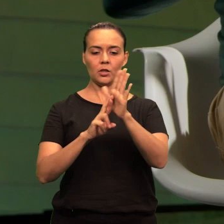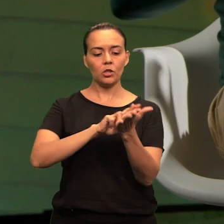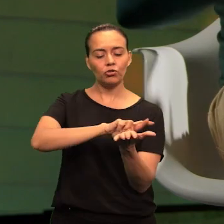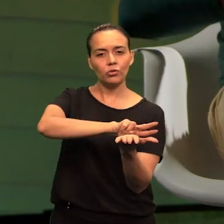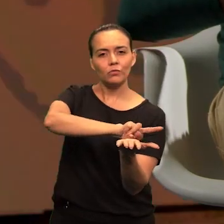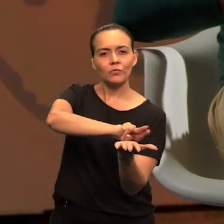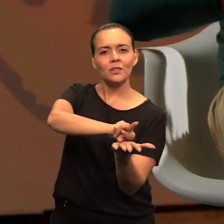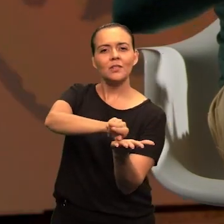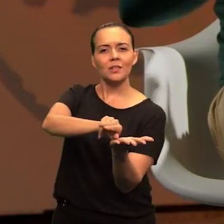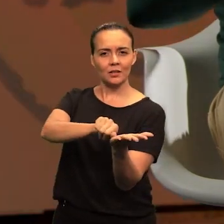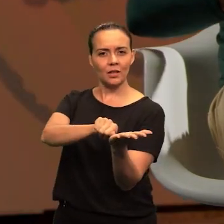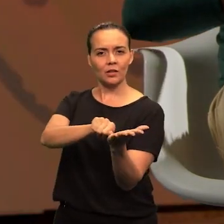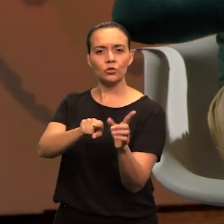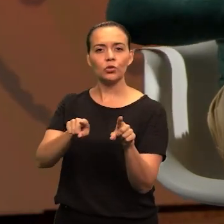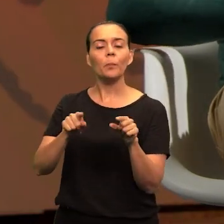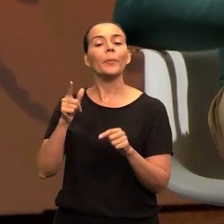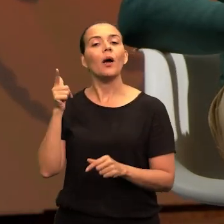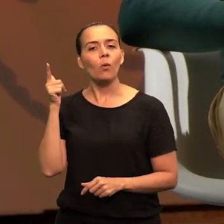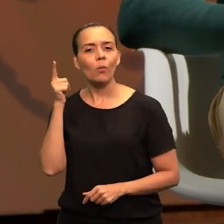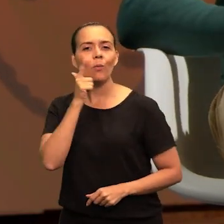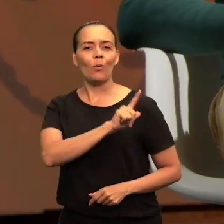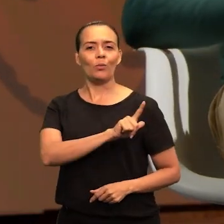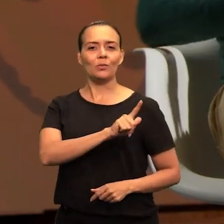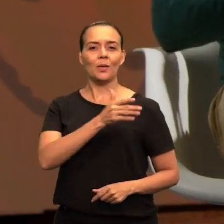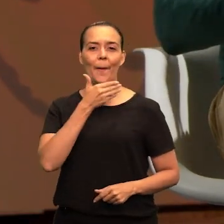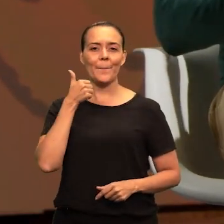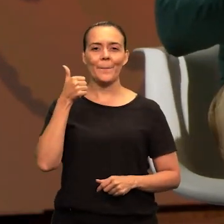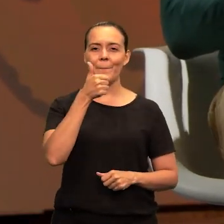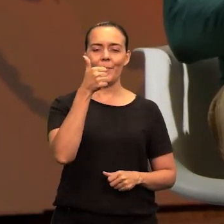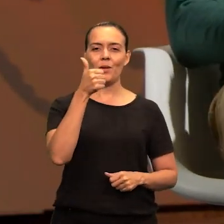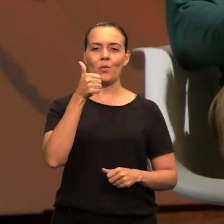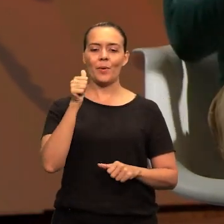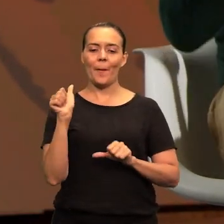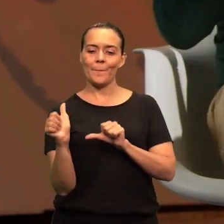da pluralidade e da diversidade, que pode funcionar como antagonismo,